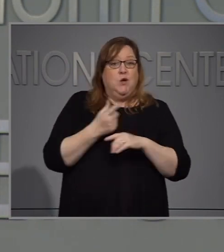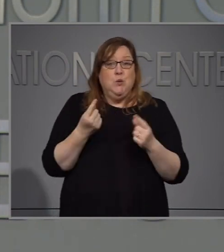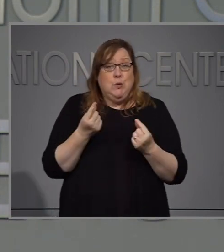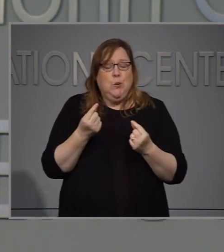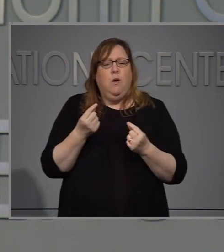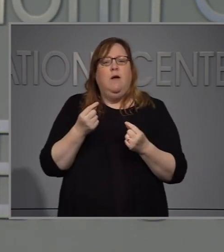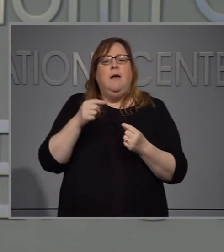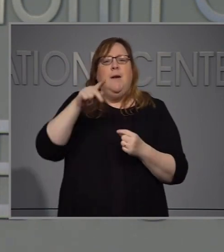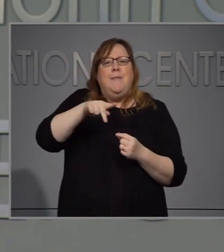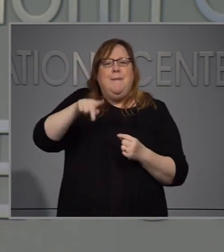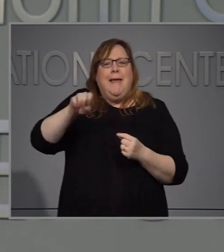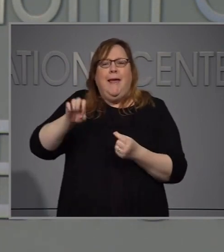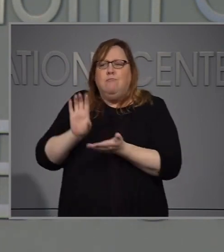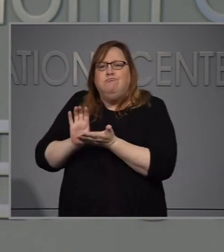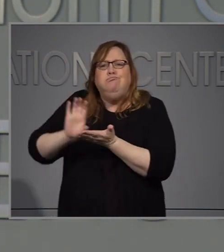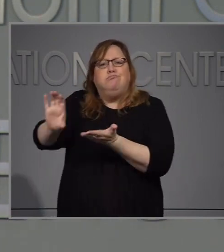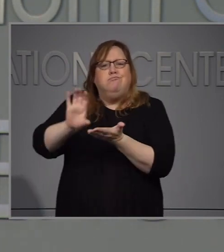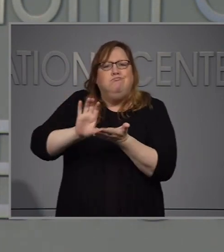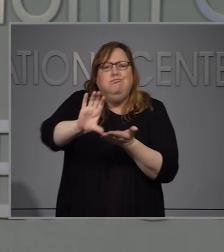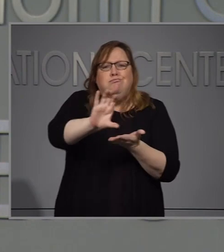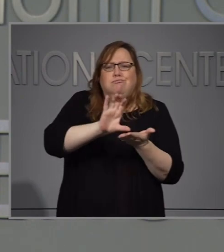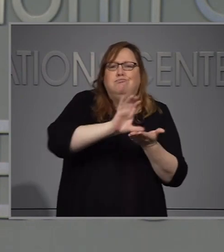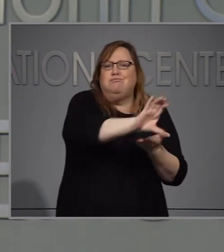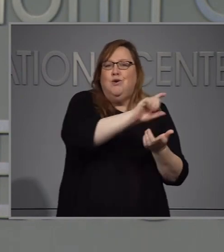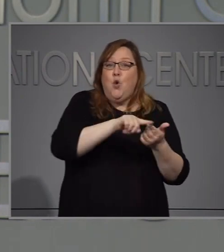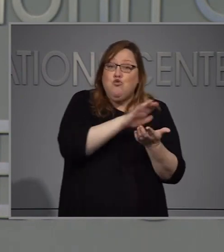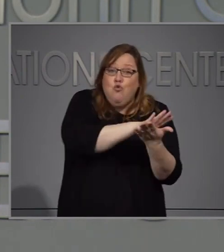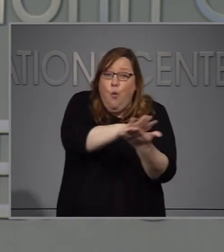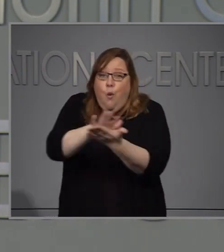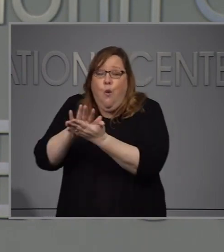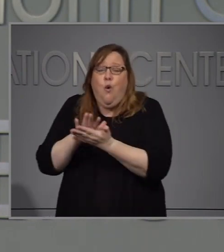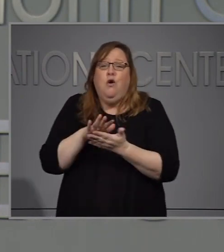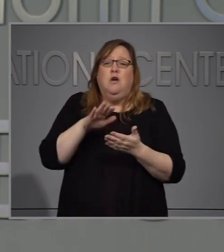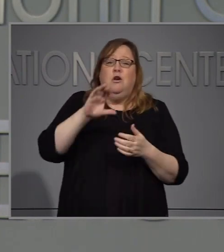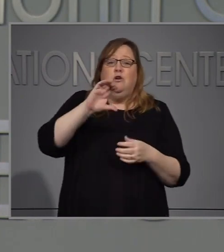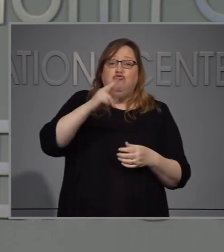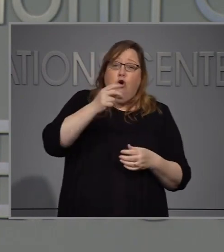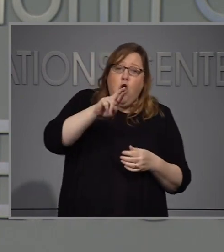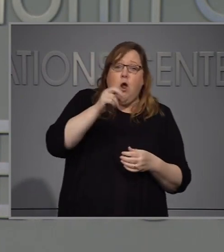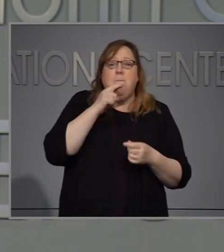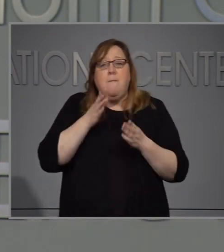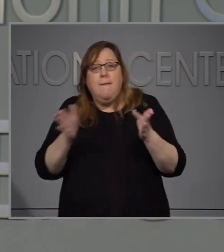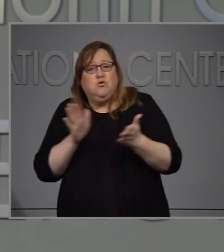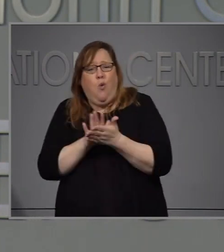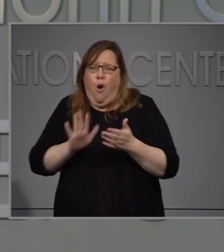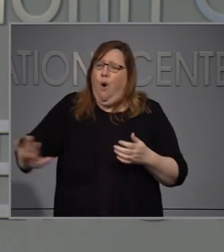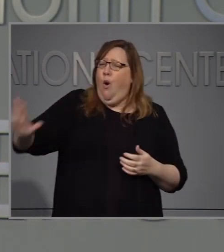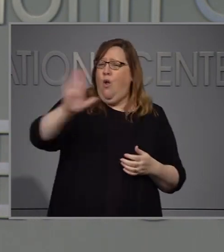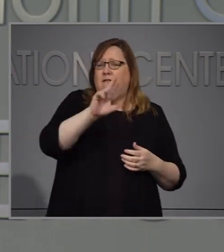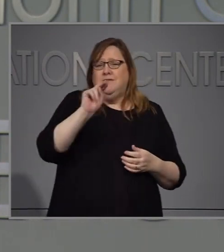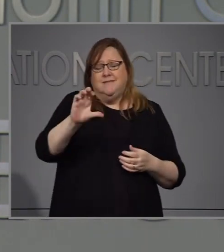nuestro tercer día de envío de EP e a los distritos escolares a los escuelas orders también